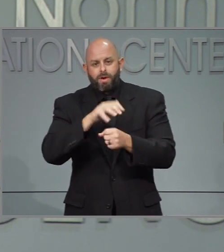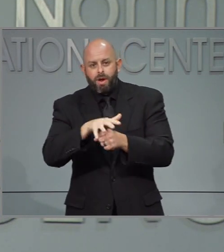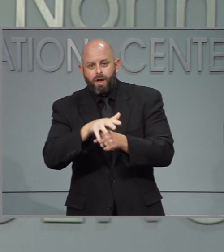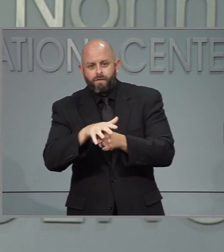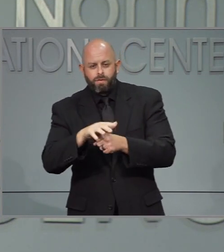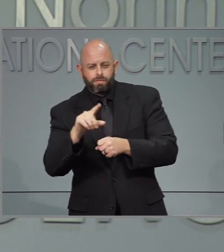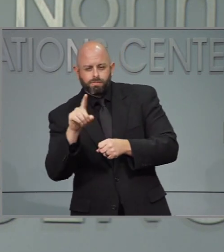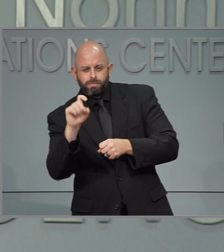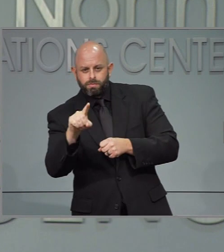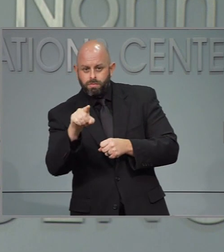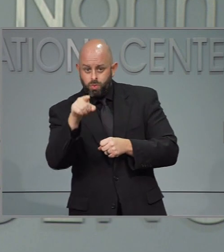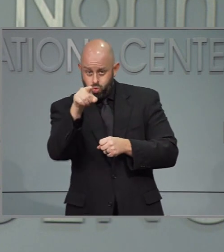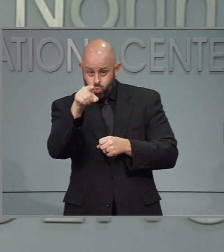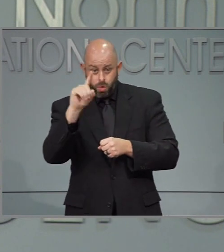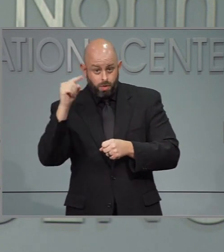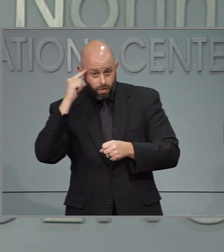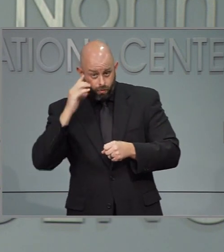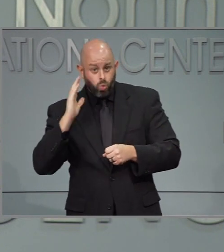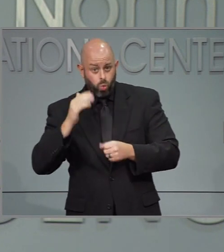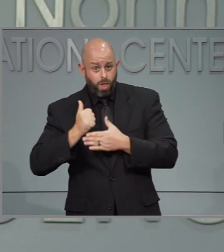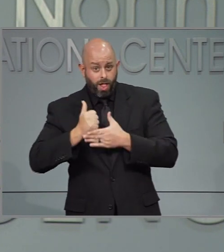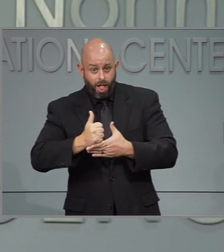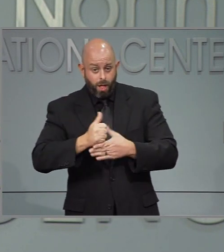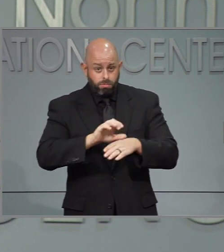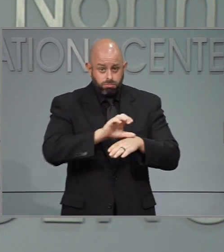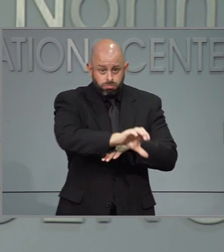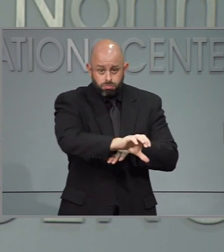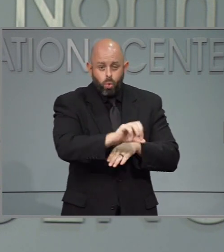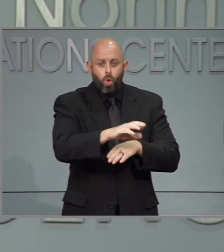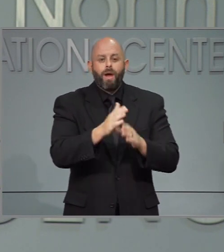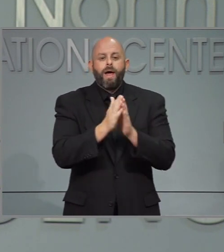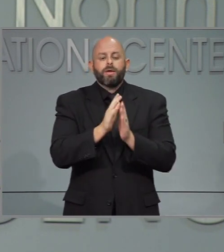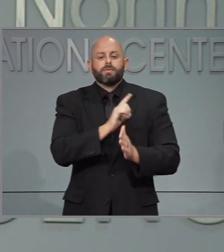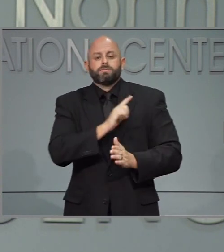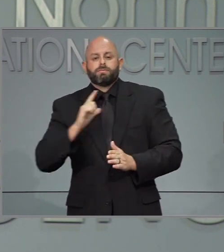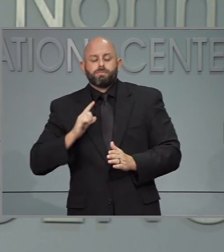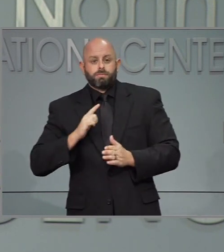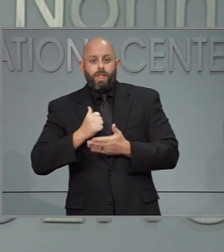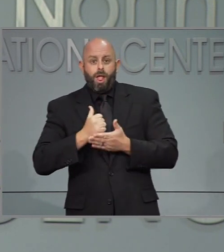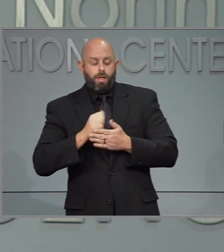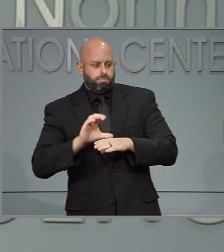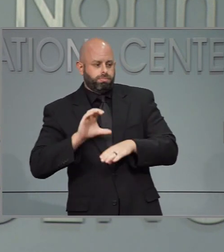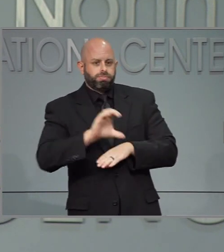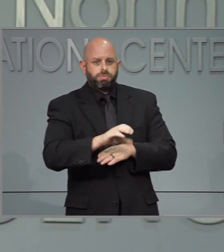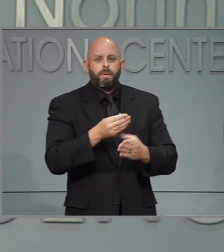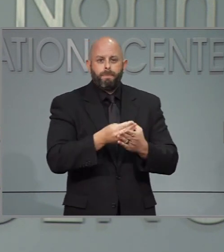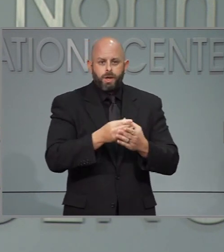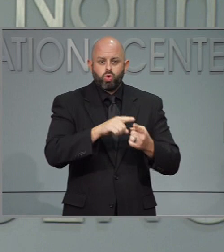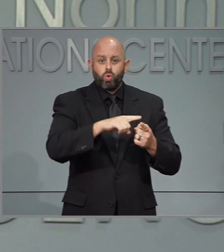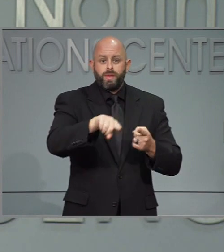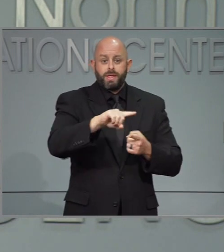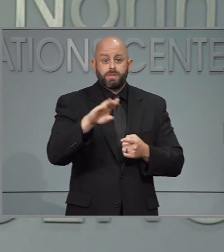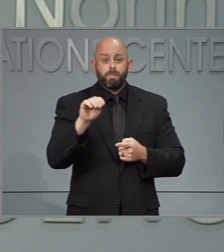Y la ayuda que han recibido no es eficiente. Hay más ayuda que la Administración o la legislatura puede dar para